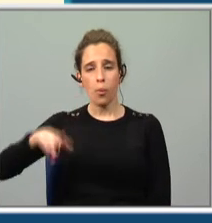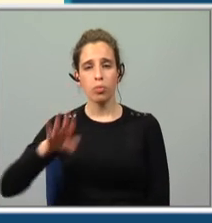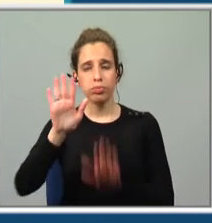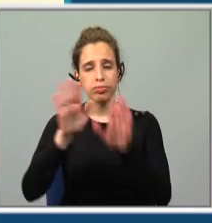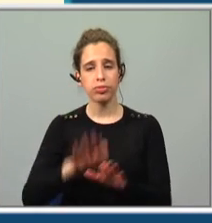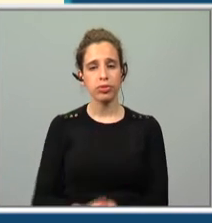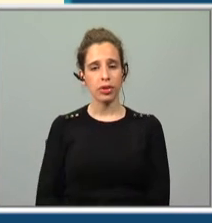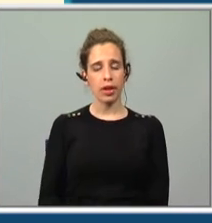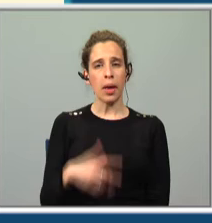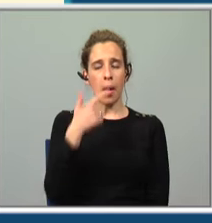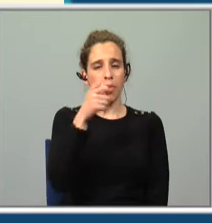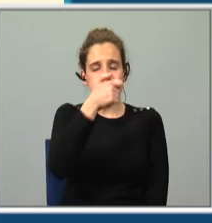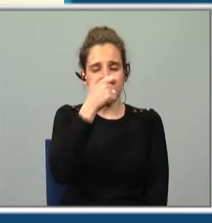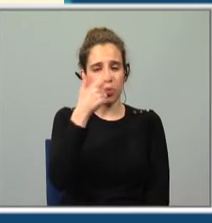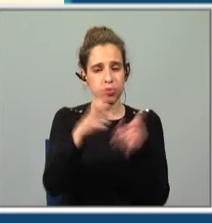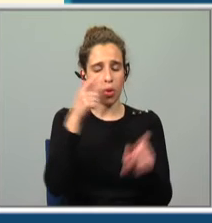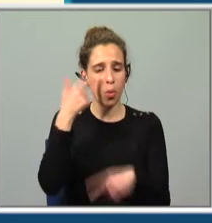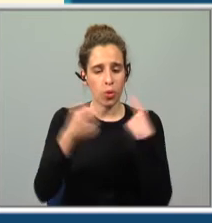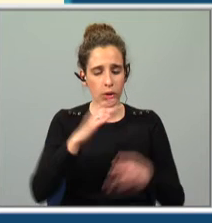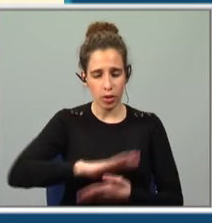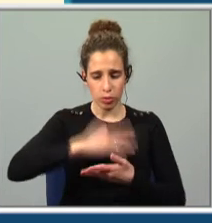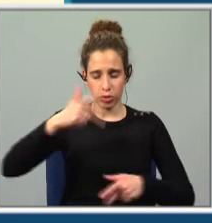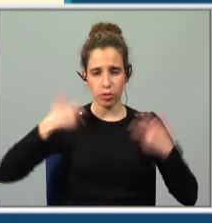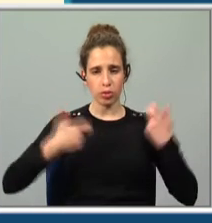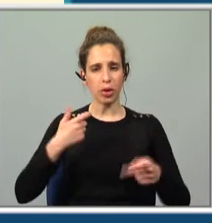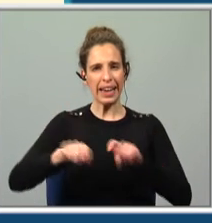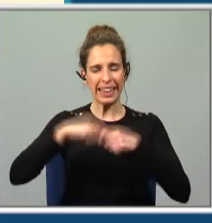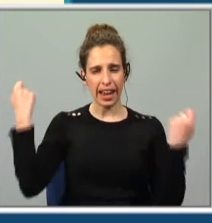caçadores de tesouros ajuda mas é o papel para como introduzindo o 尋寶者有幫助，但這是關於如何介紹的論文